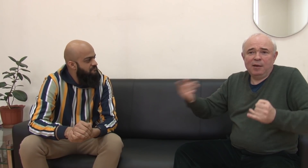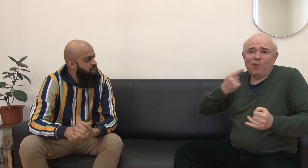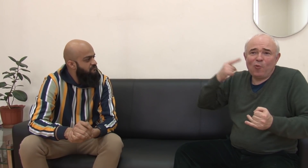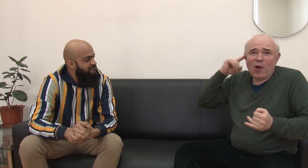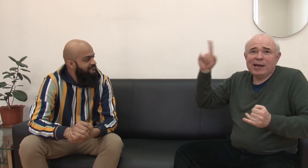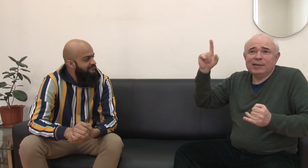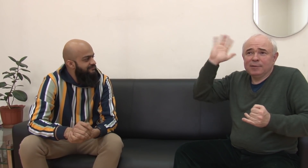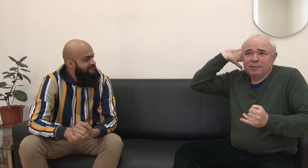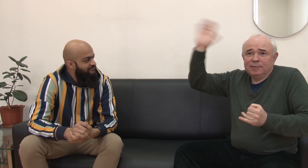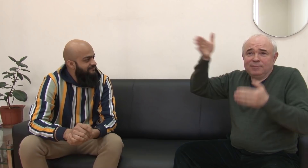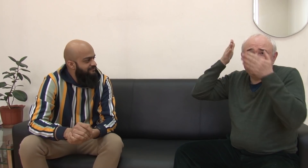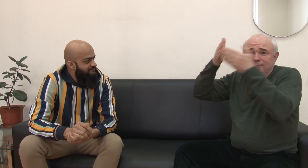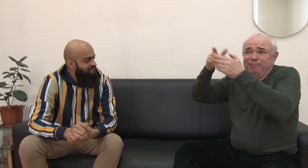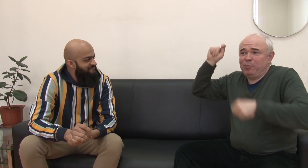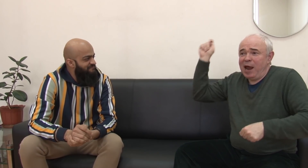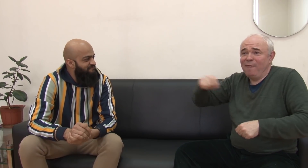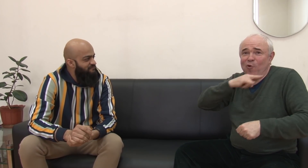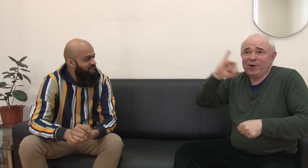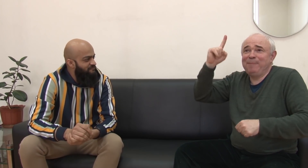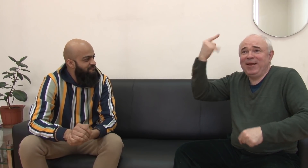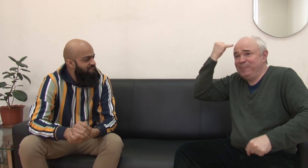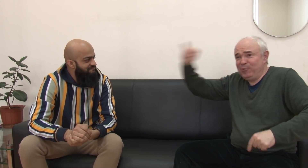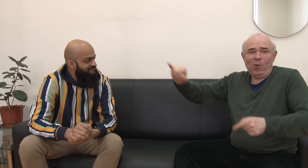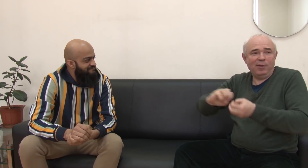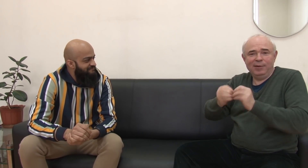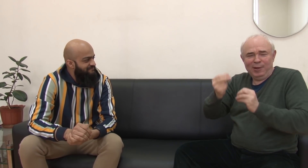Глухой человек приехал из Пакистана в Россию и занялся предпринимательством.